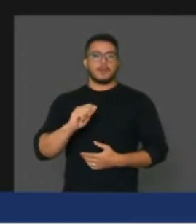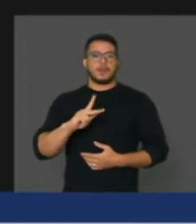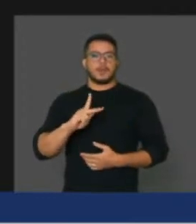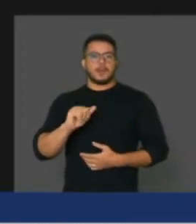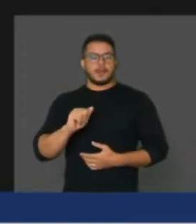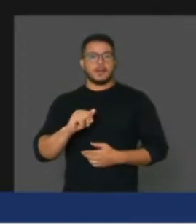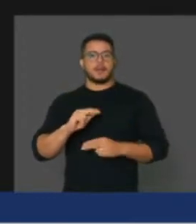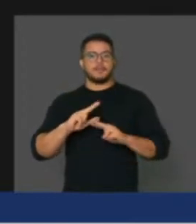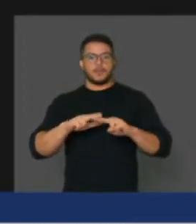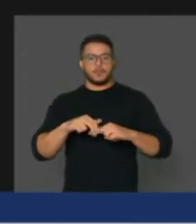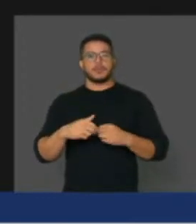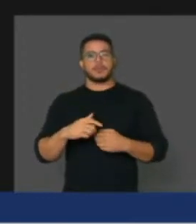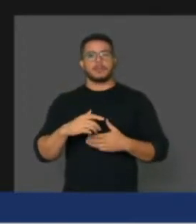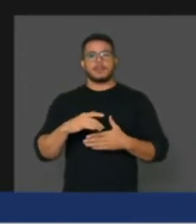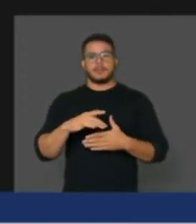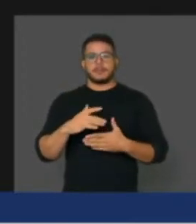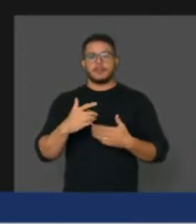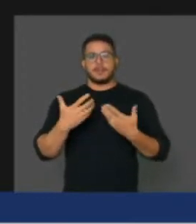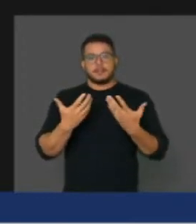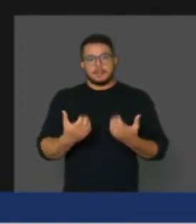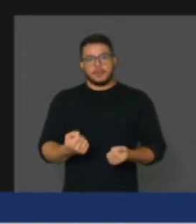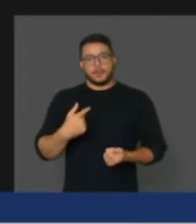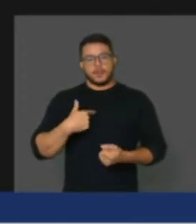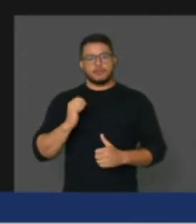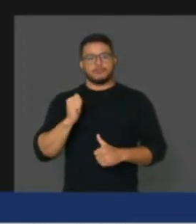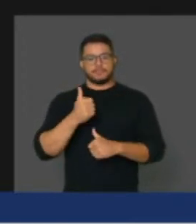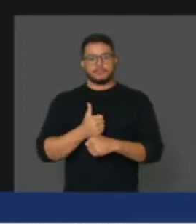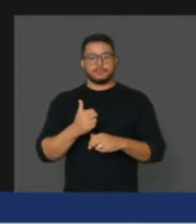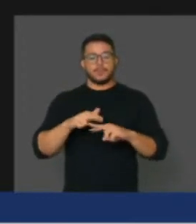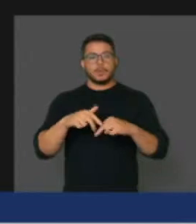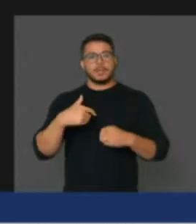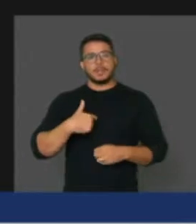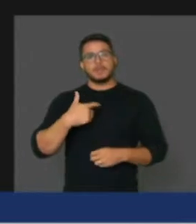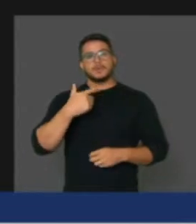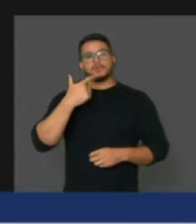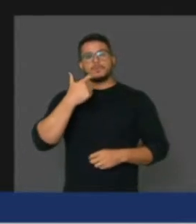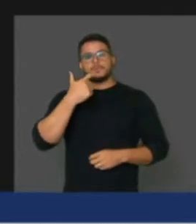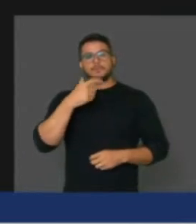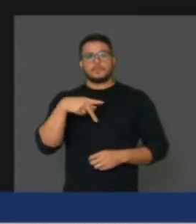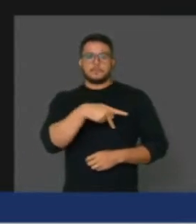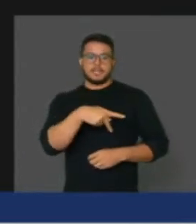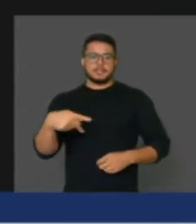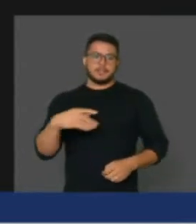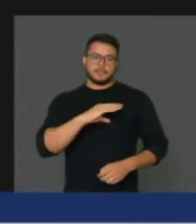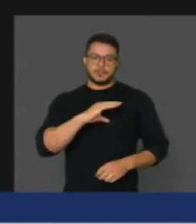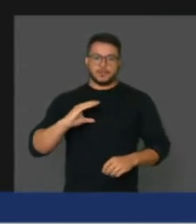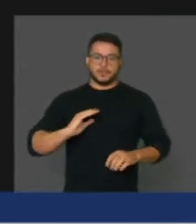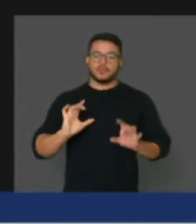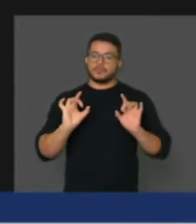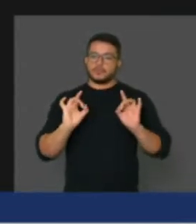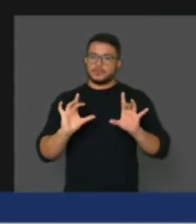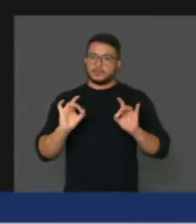ESPECIAL QUE TEM COMO RELATOR O DEPUTADO JÚLIO CÉ SAR, O DEPUTADO PEDRO UCZAI VICE-PRESIDENTE, E NÓS CONSEGUIMOS, PRESIDENTE, NAQUELA DATA, HÁ DOIS ANOS